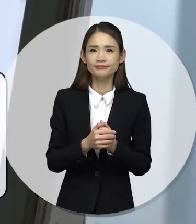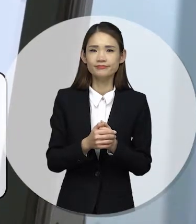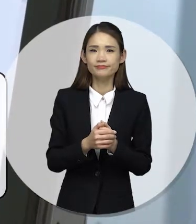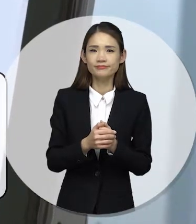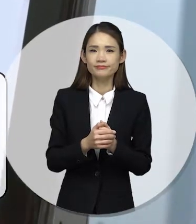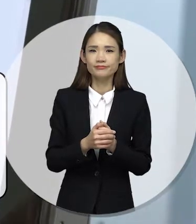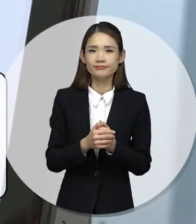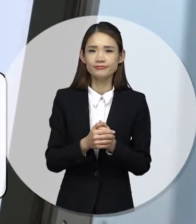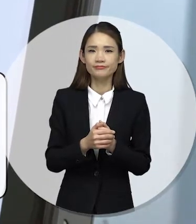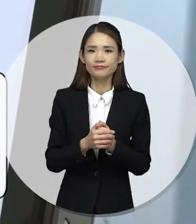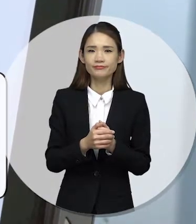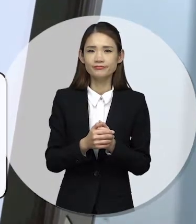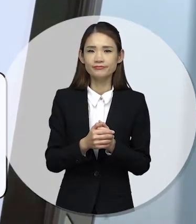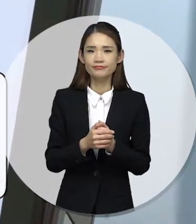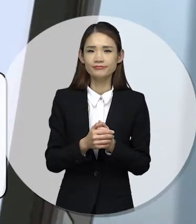김소희 : 우와~